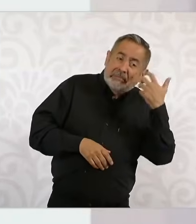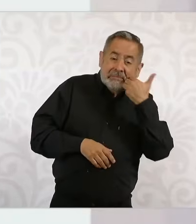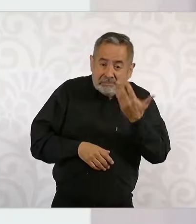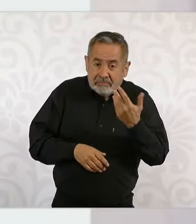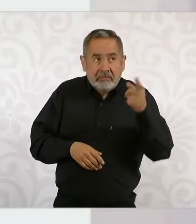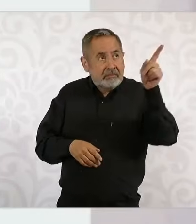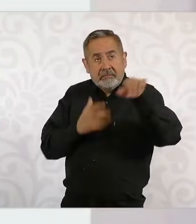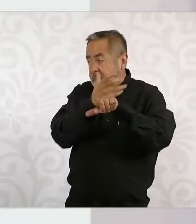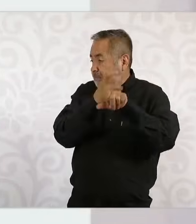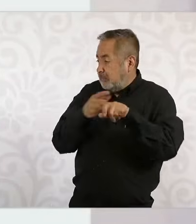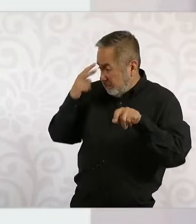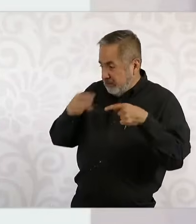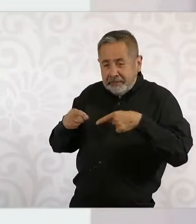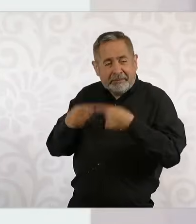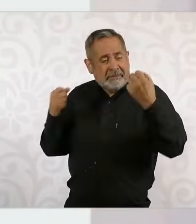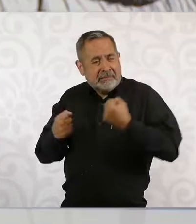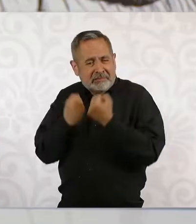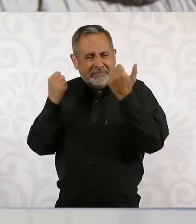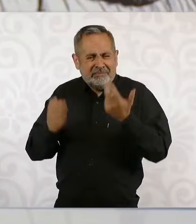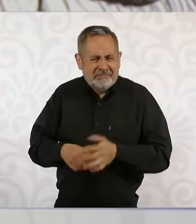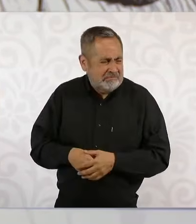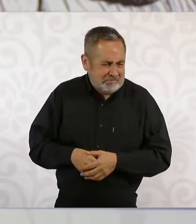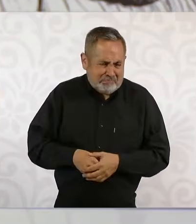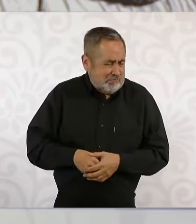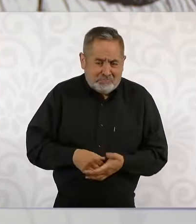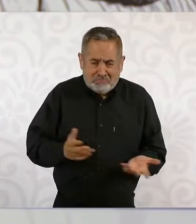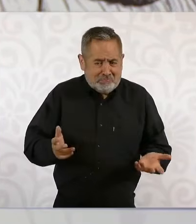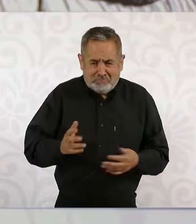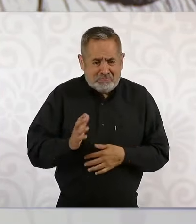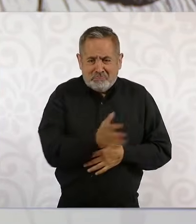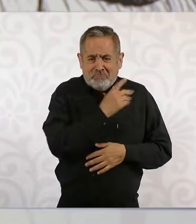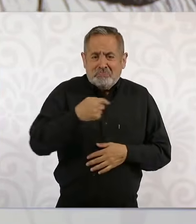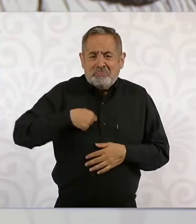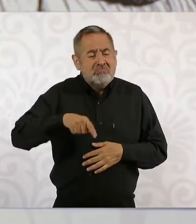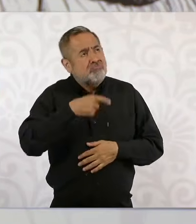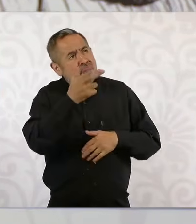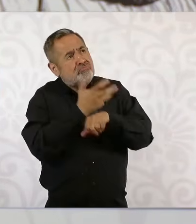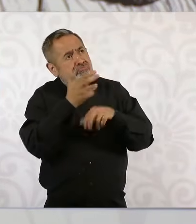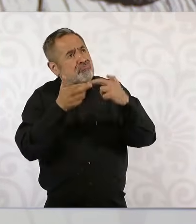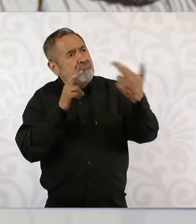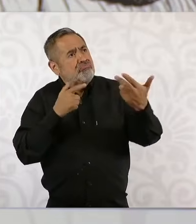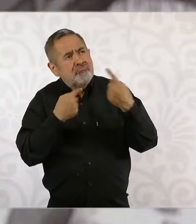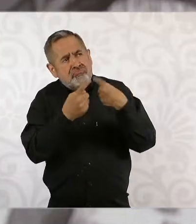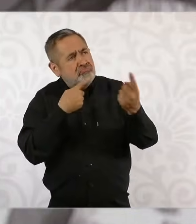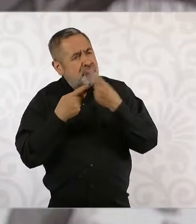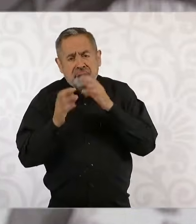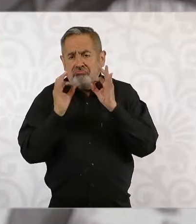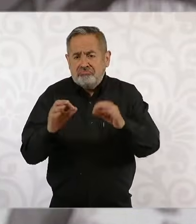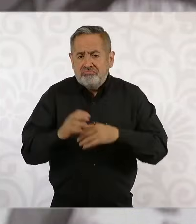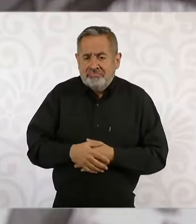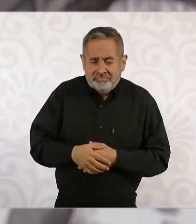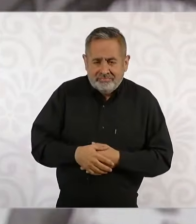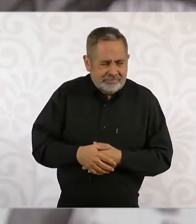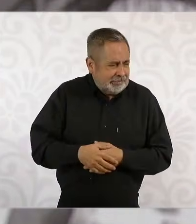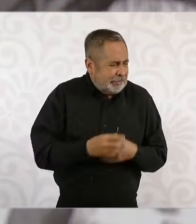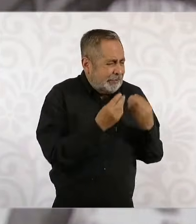pero pues hemos tenido muy buena relación hasta ahora. Ahora sí que qué necesidad, como diría